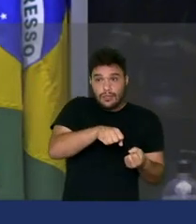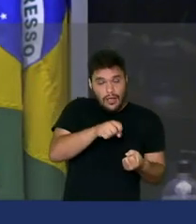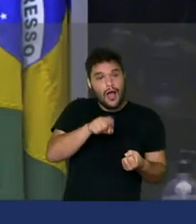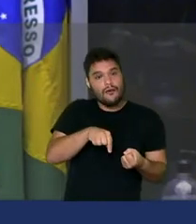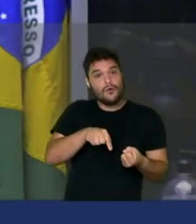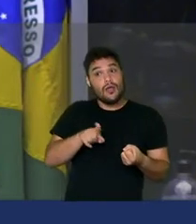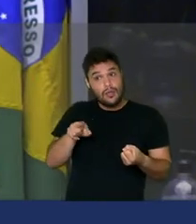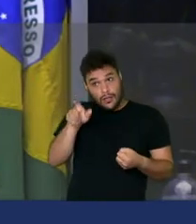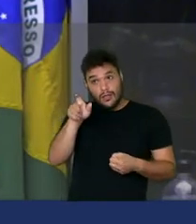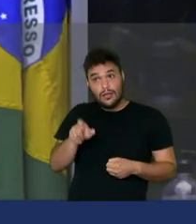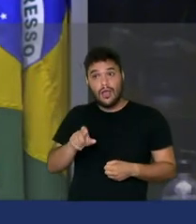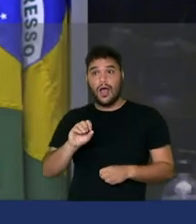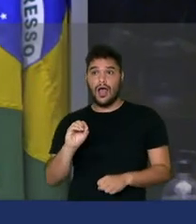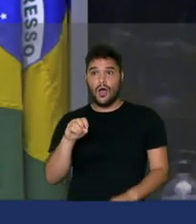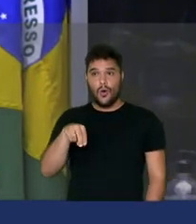DEFENDIDO... DAS NAÇÕES